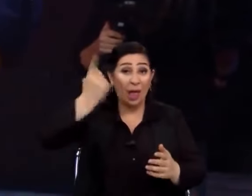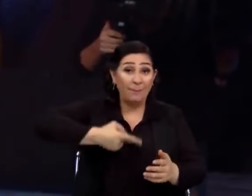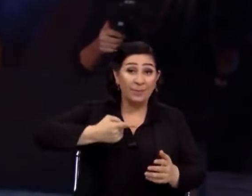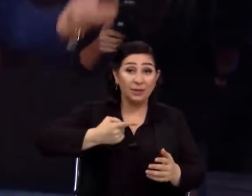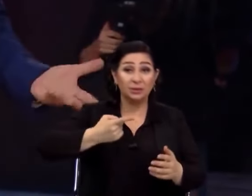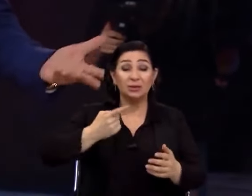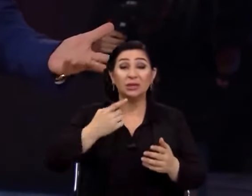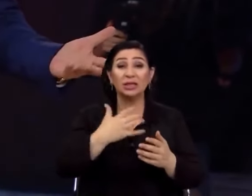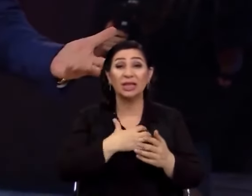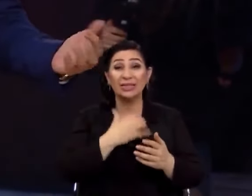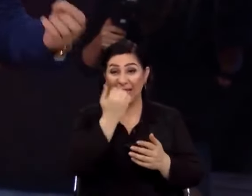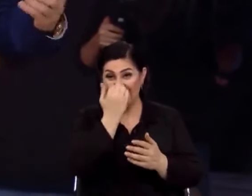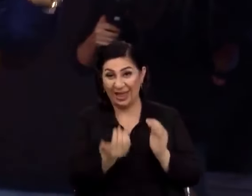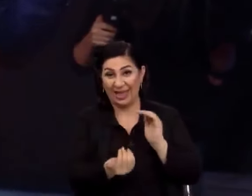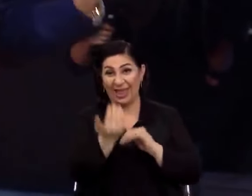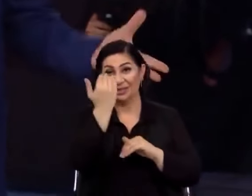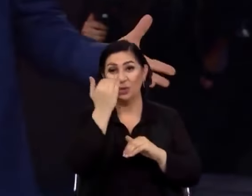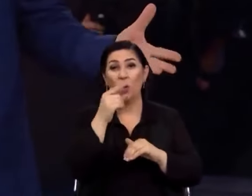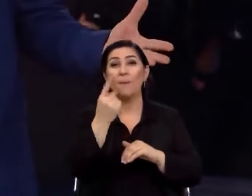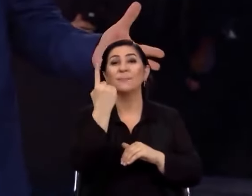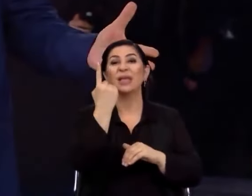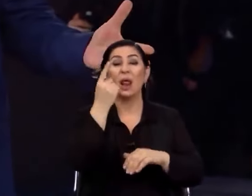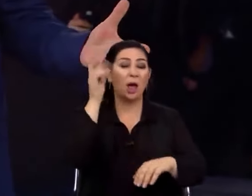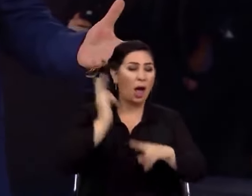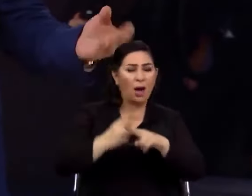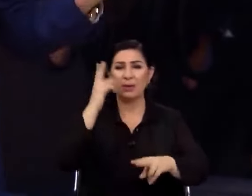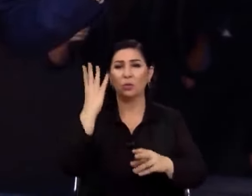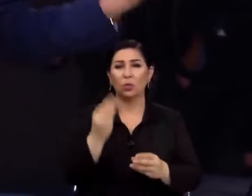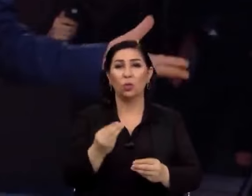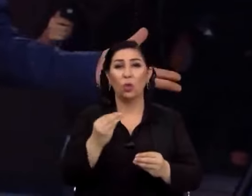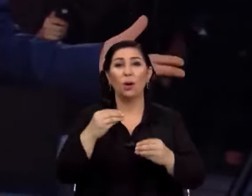kendisine kan gitsin Onun için o bir kere de oluyor bayılanlara Bir kere